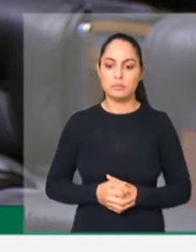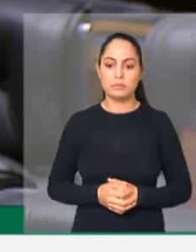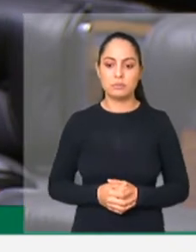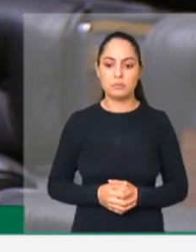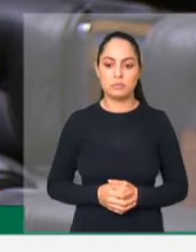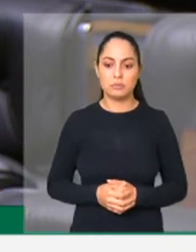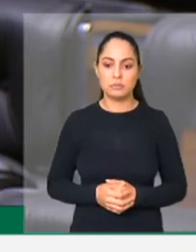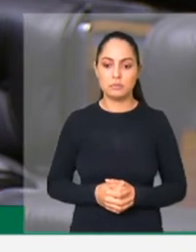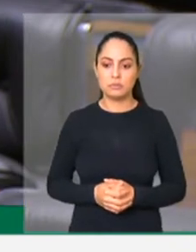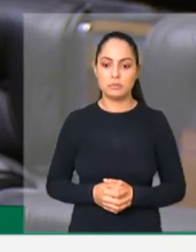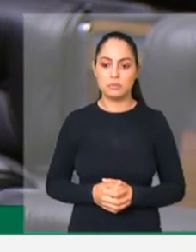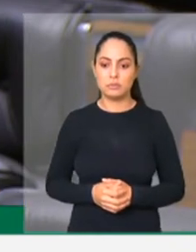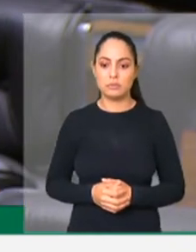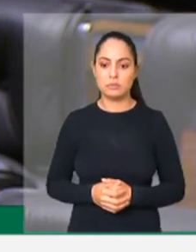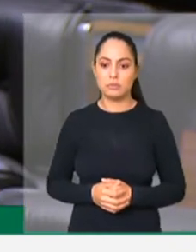PARA O QUE VEM. E PARA O VEM NÓS PRECISAMOS TER UMA